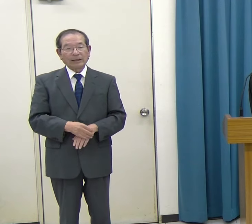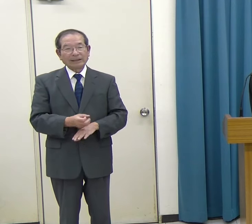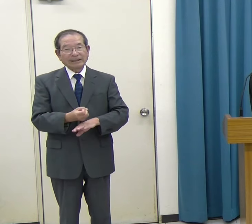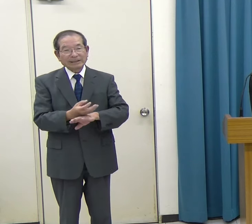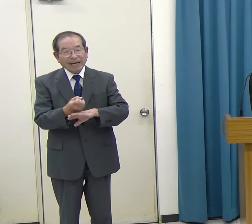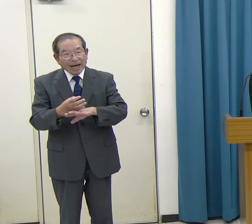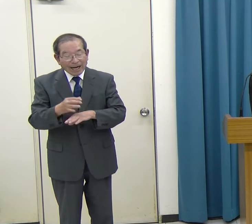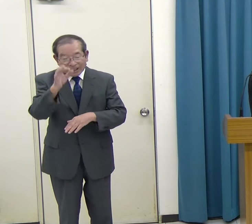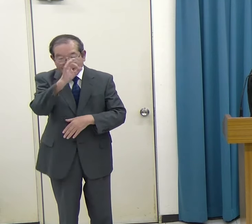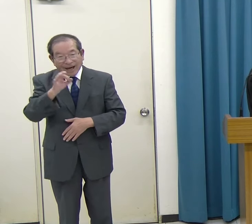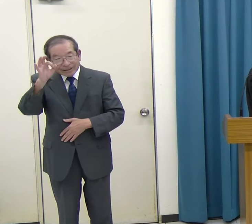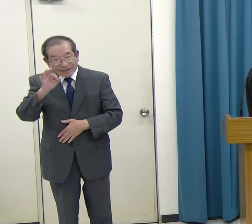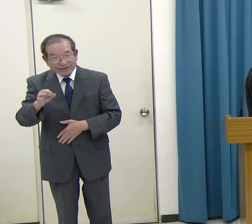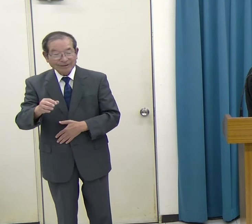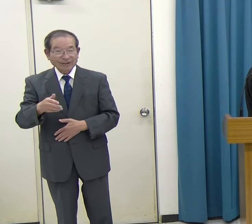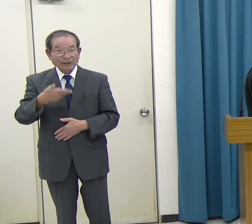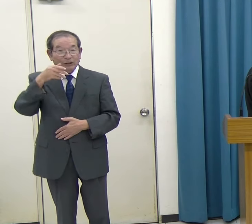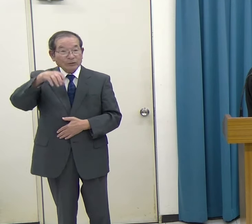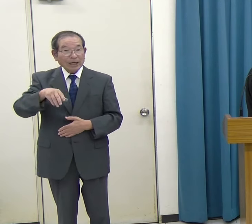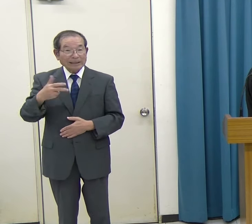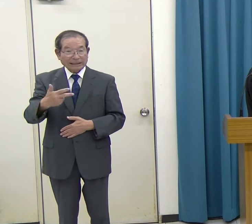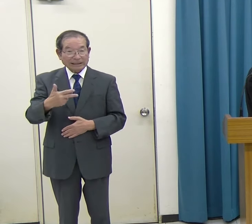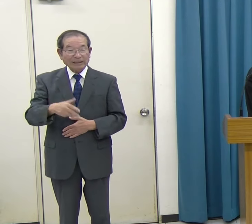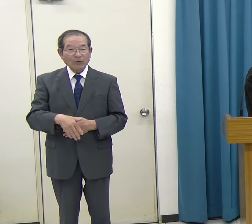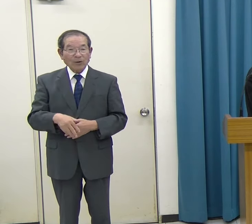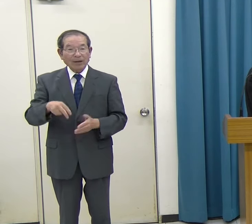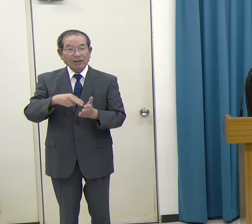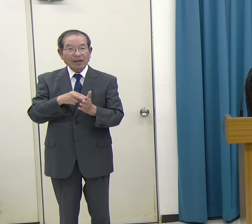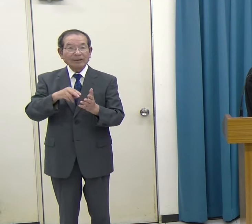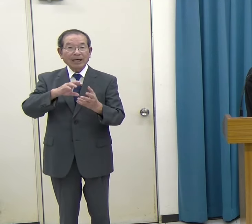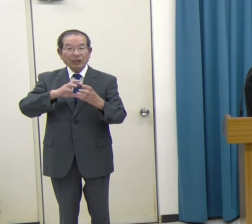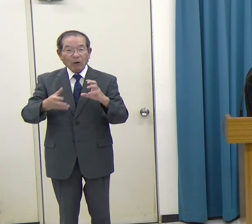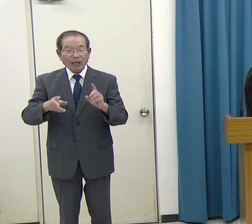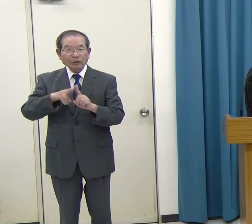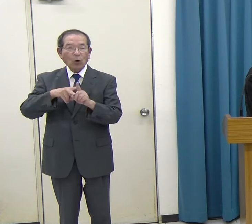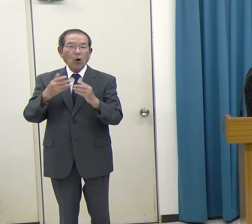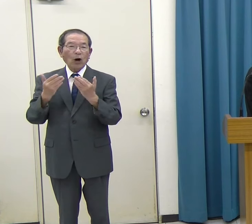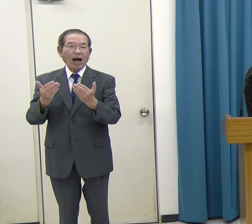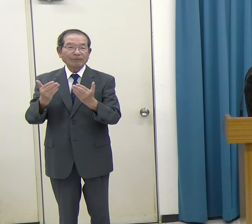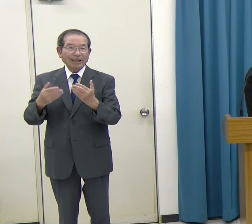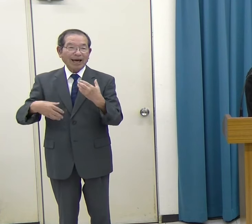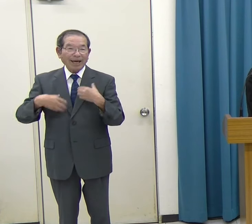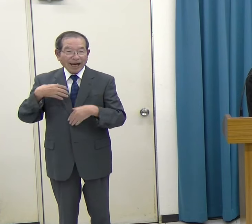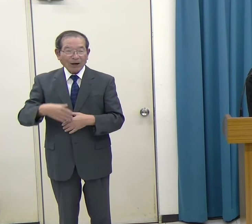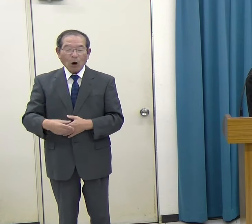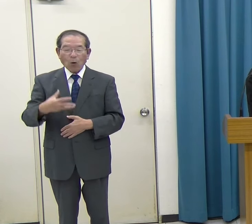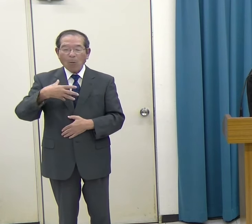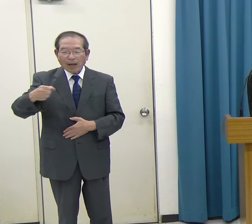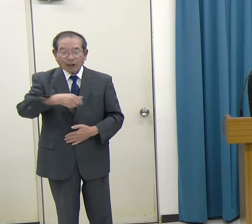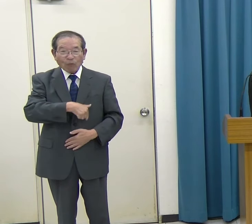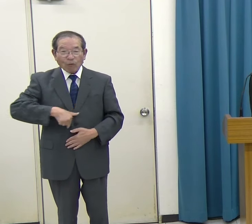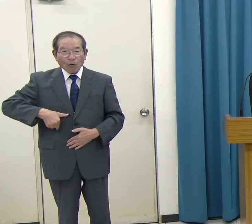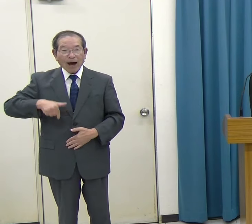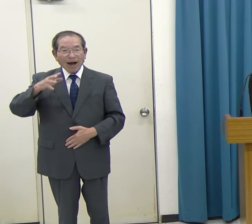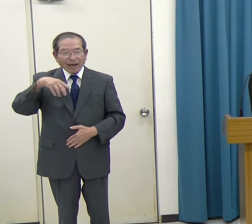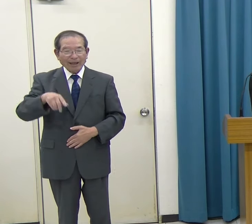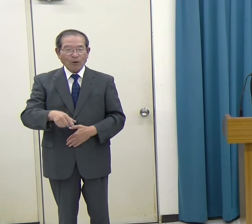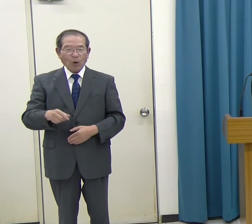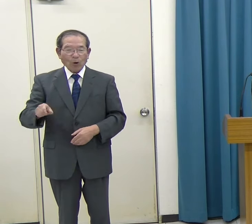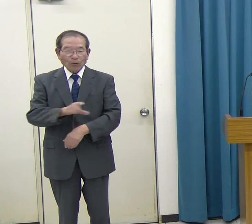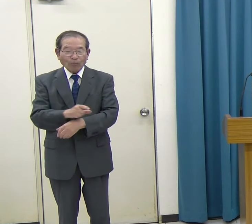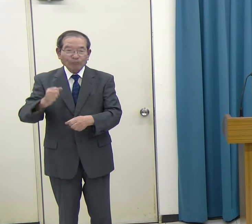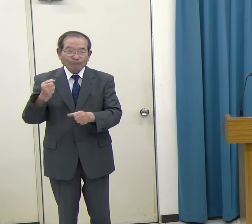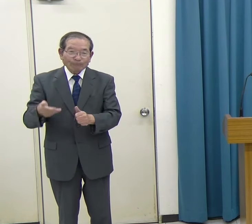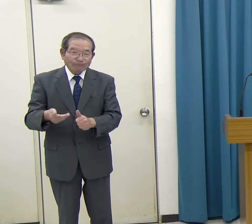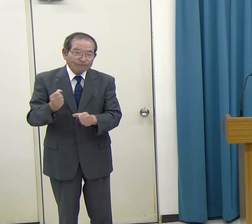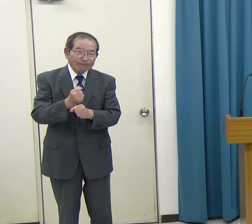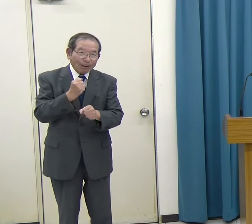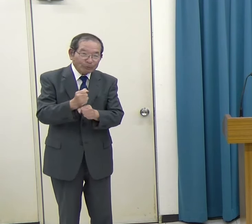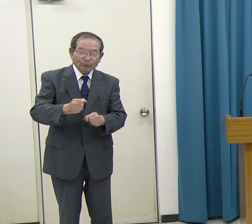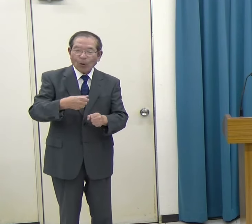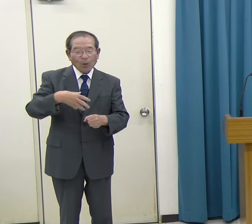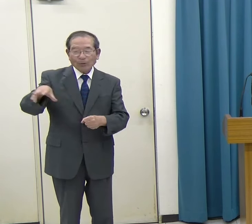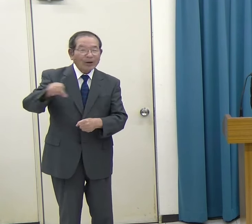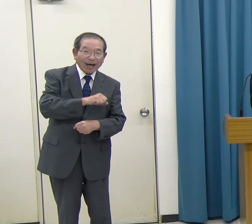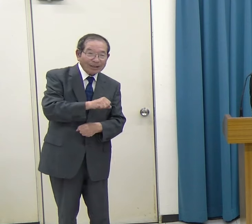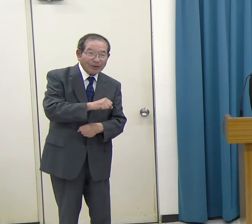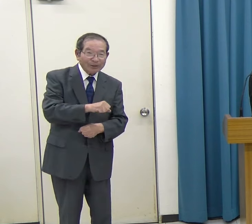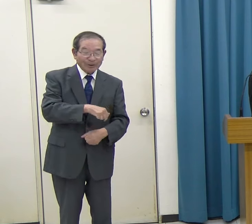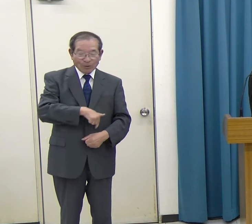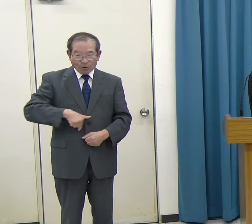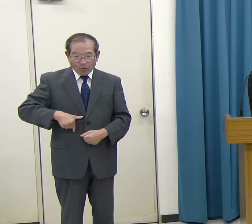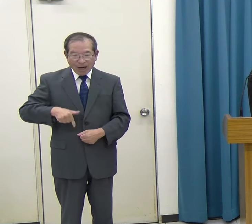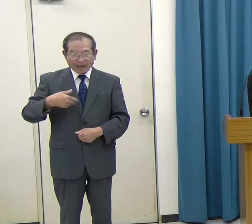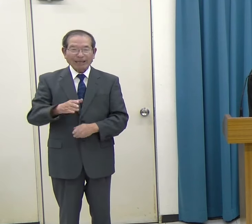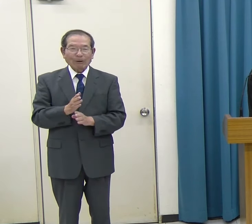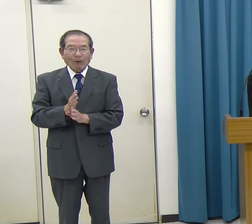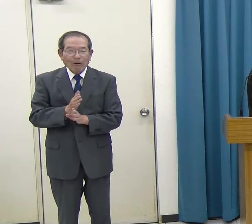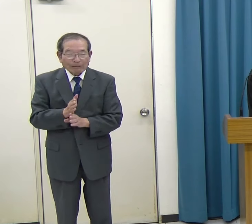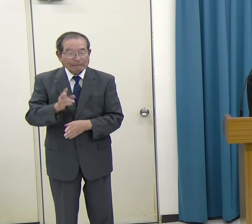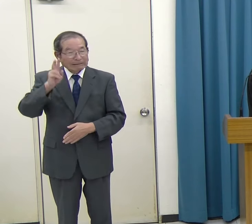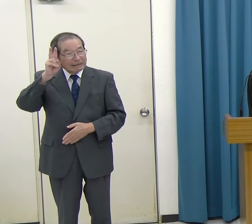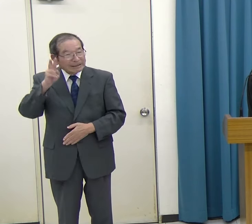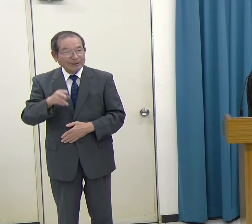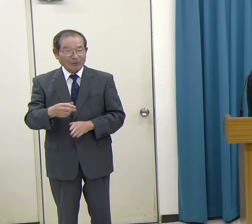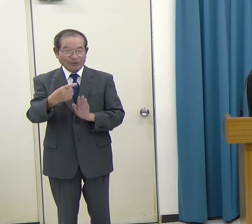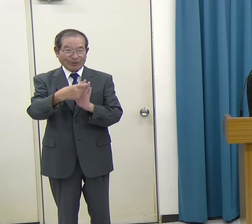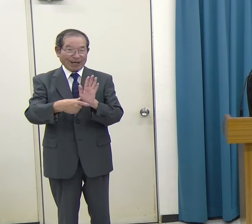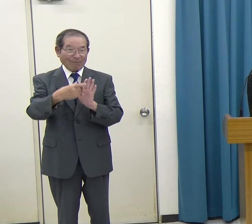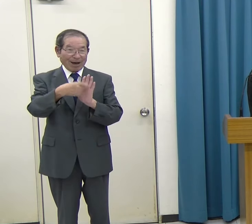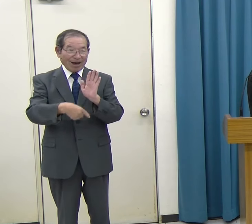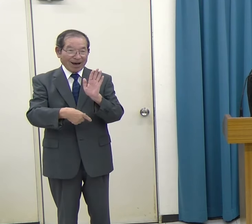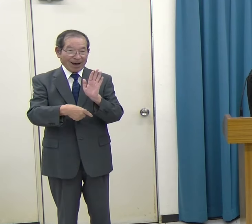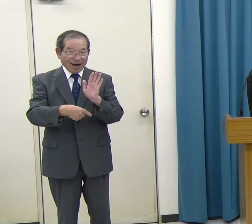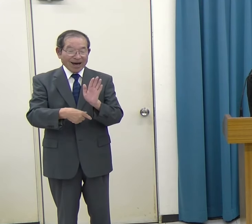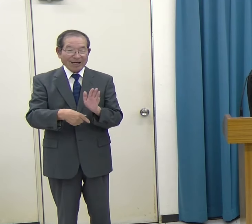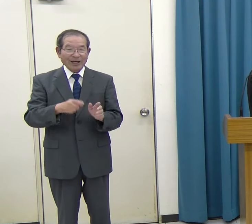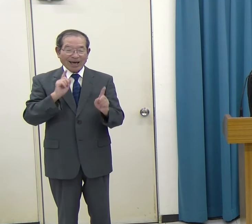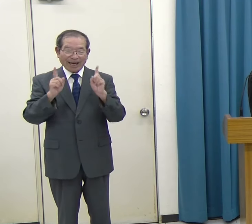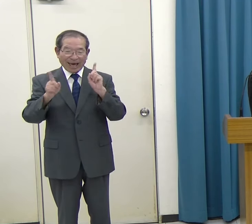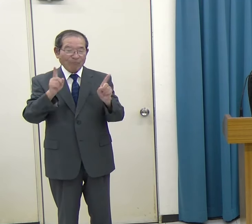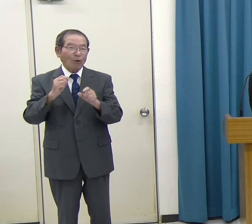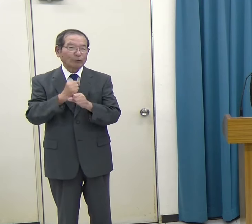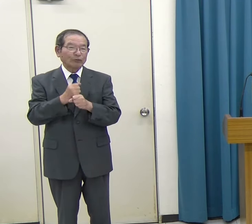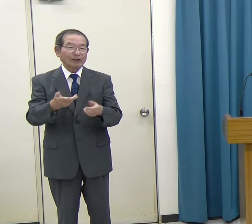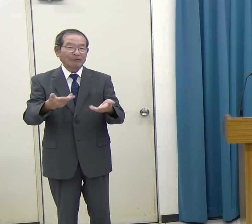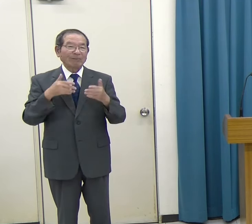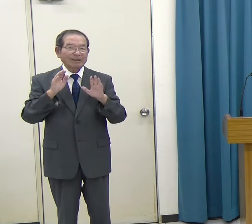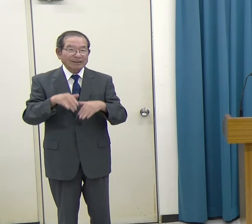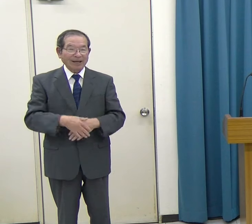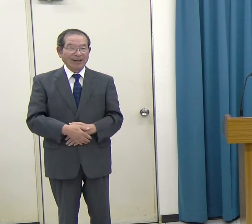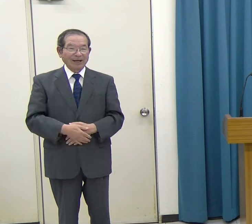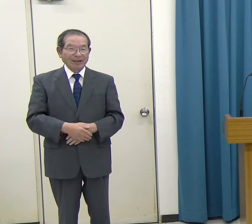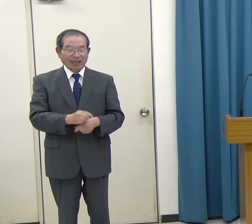飯塚市・立岩小学校のチームの皆様が、奪われた福岡県の特産物を取り返そうという「福岡県の危機」という題名でゲームを作り、大賞を受賞されました。